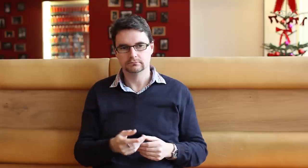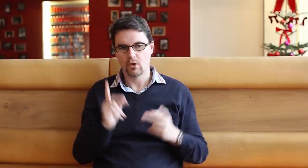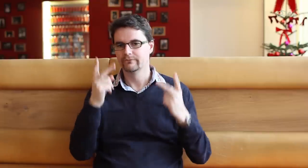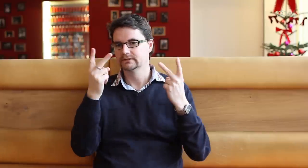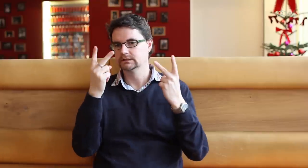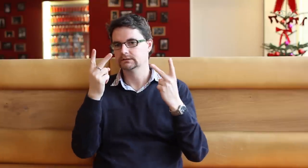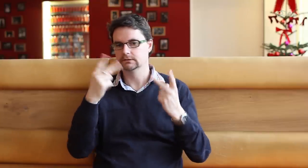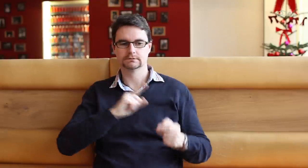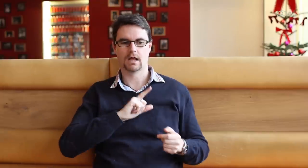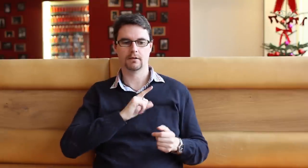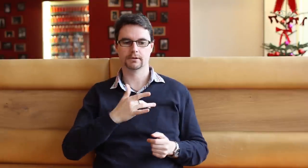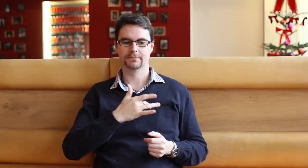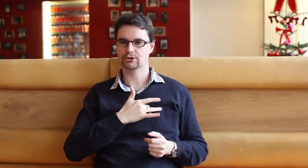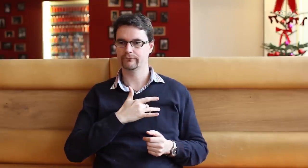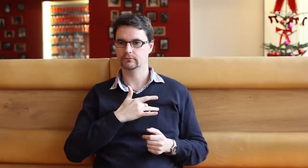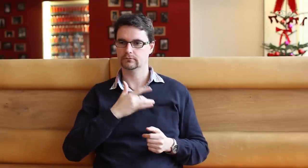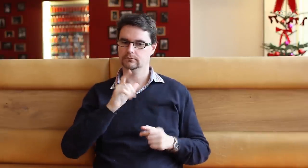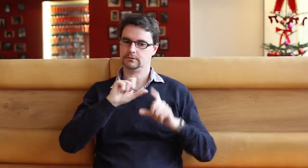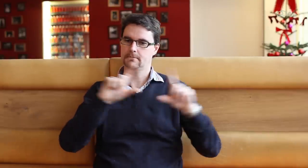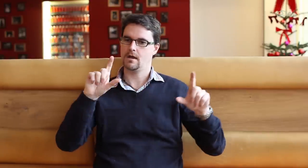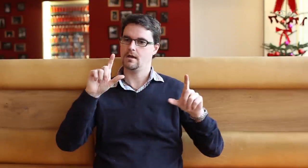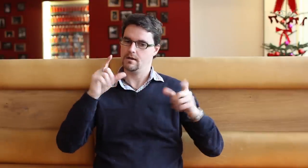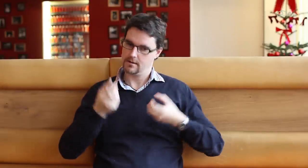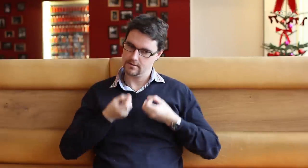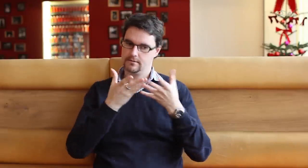Es ist auch wichtig das ich selbst als Betroffener, etwas dazu sagen kann.